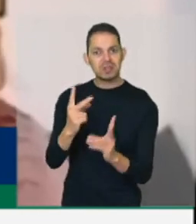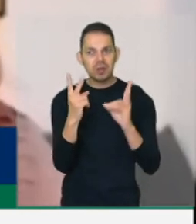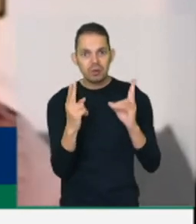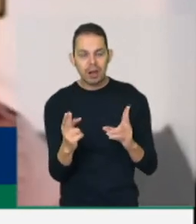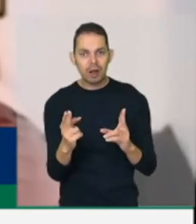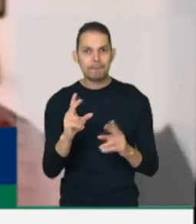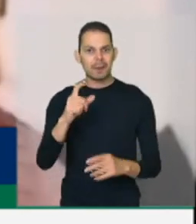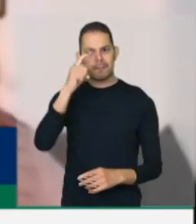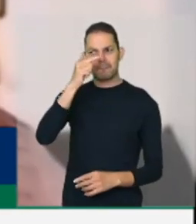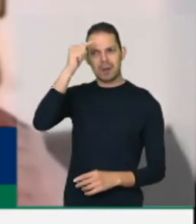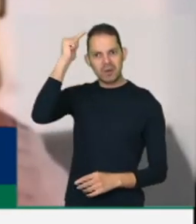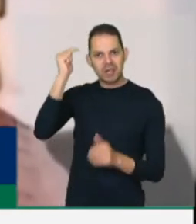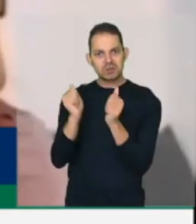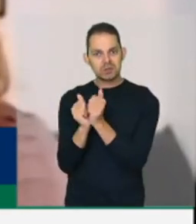SR. PAULO GUEDES E BOLSONARO QUEREM CORTAR DESPESAS PARA